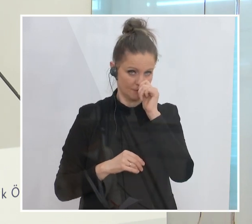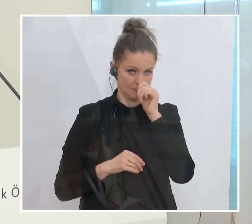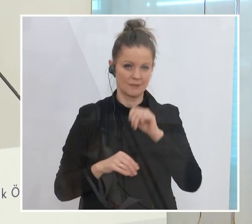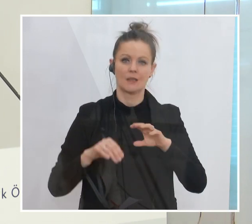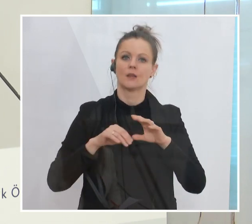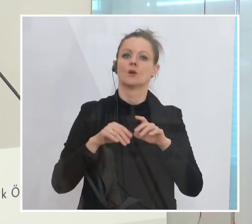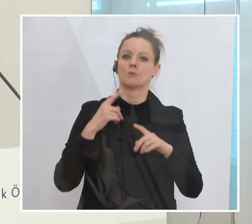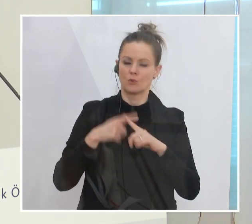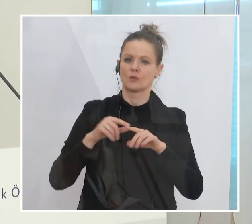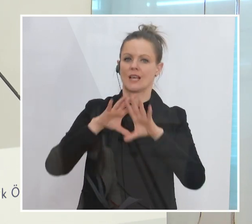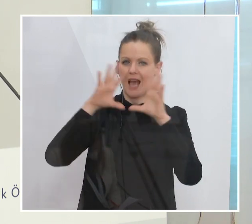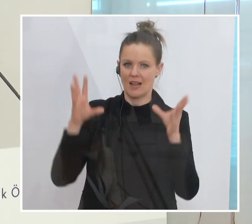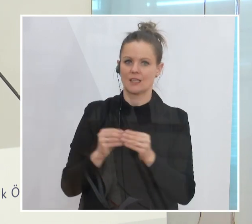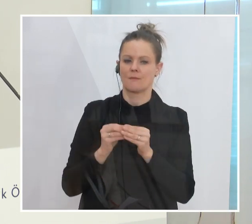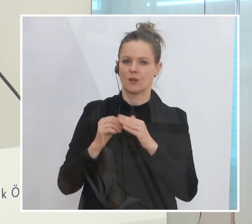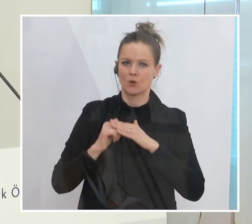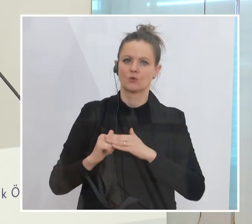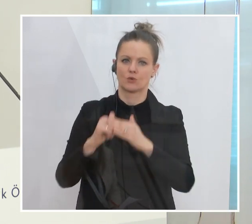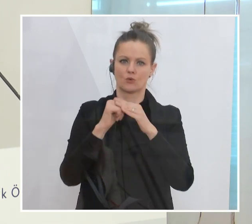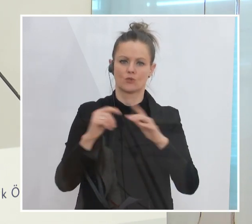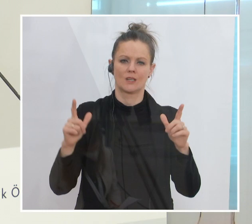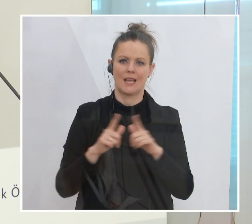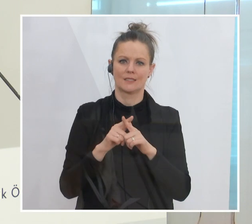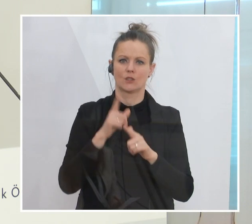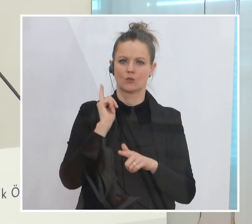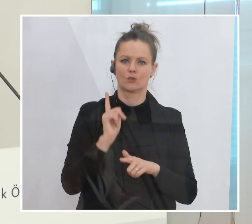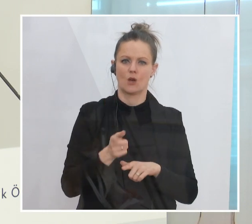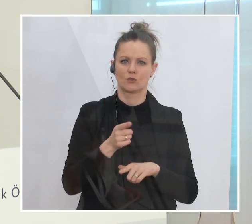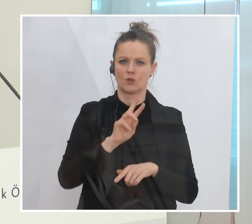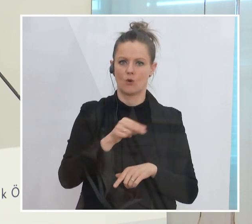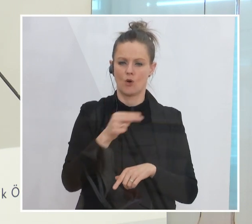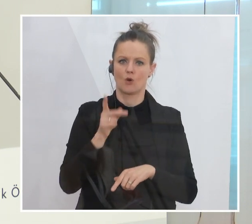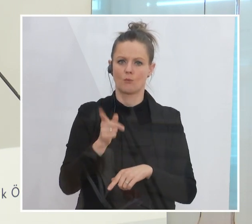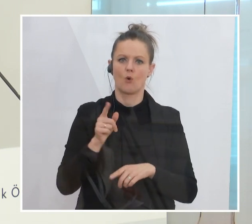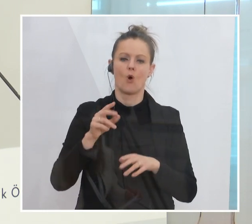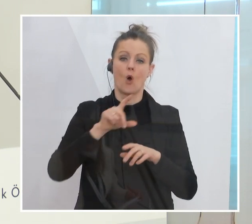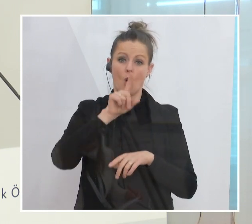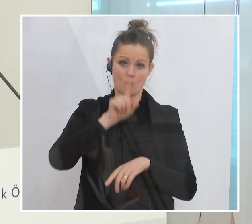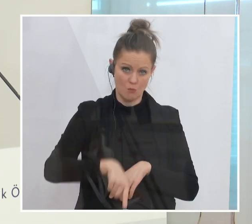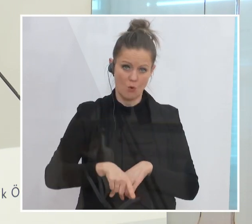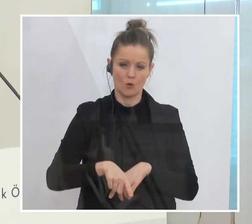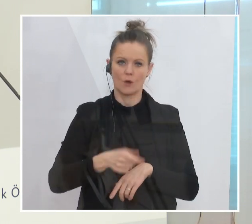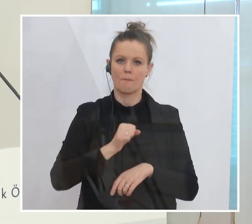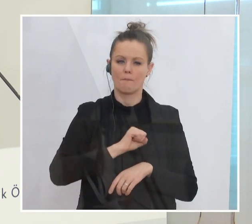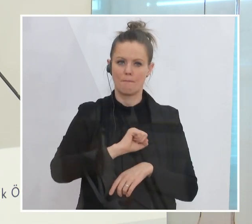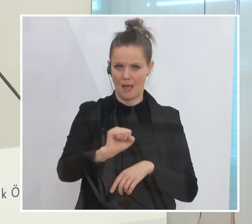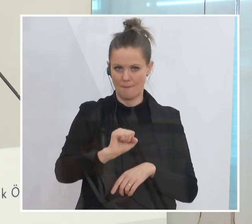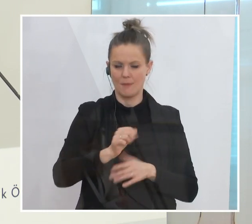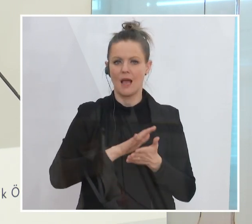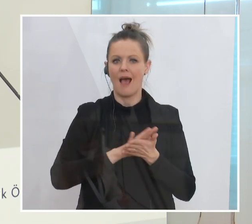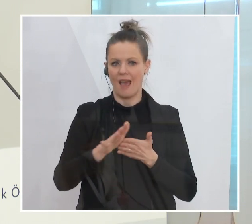von 1.000 € pro Monat, die die Künstlerinnen und Künstler dort sehr rasch, sehr einfach abrufen